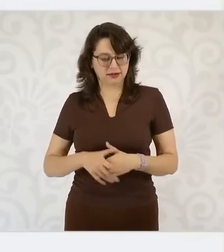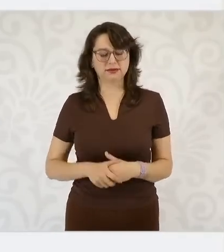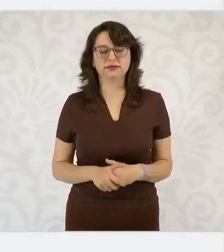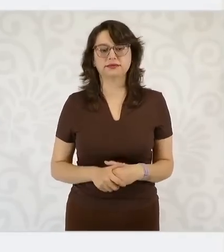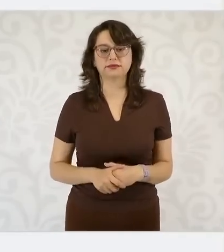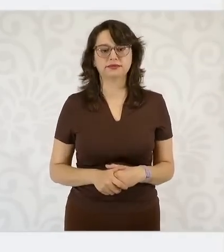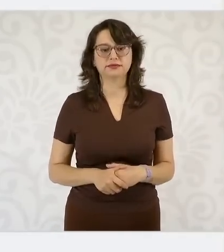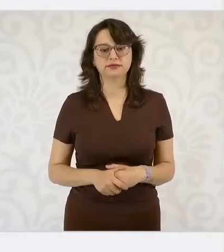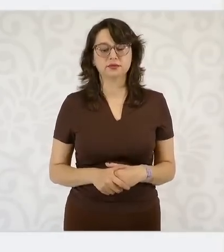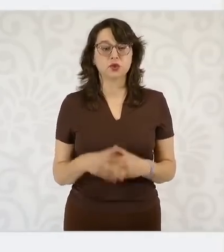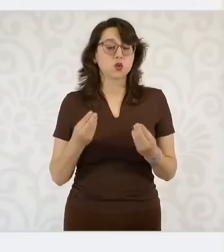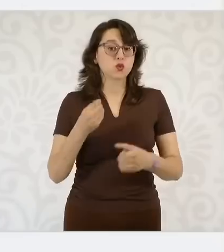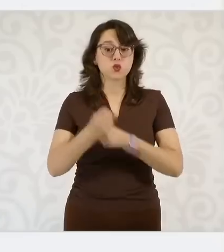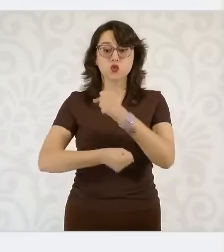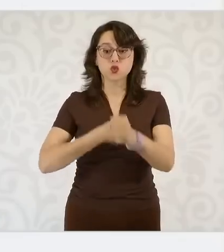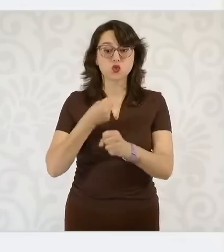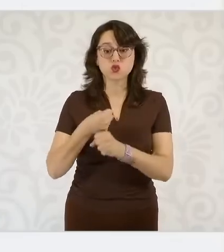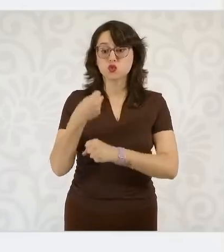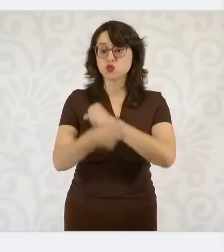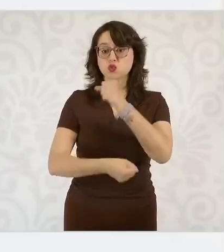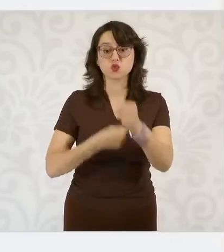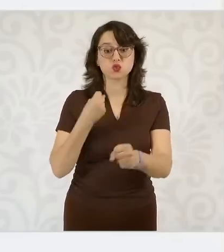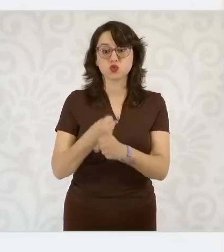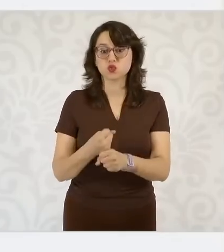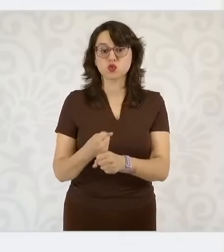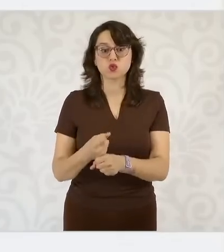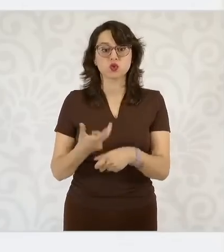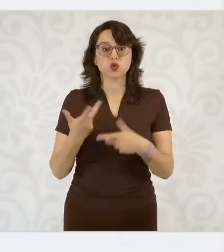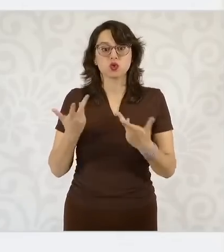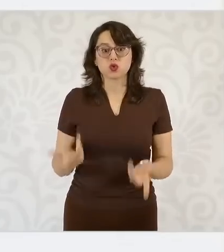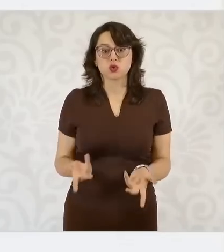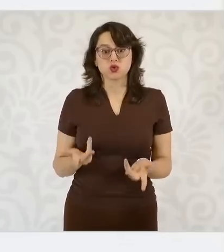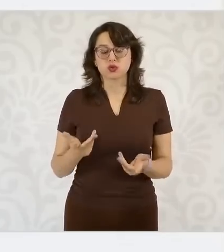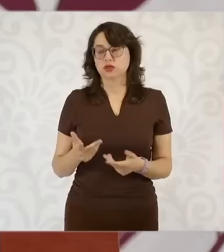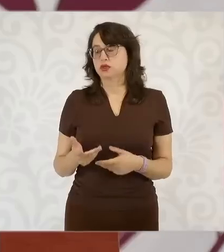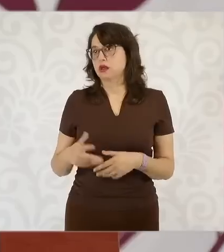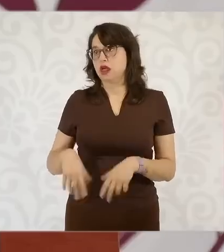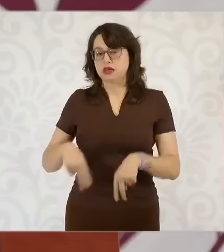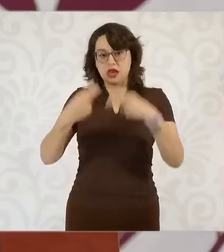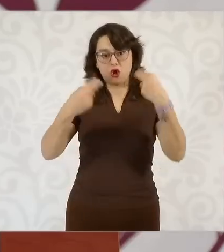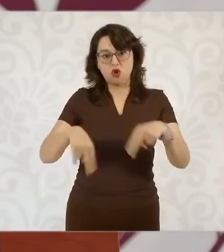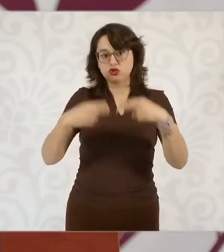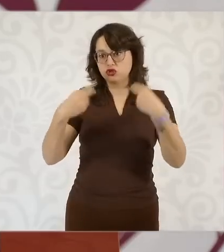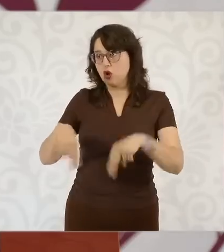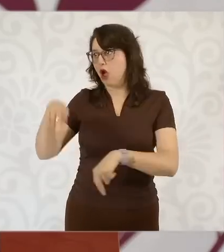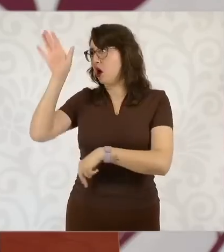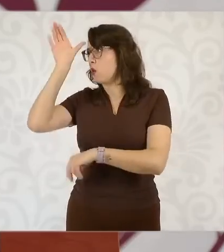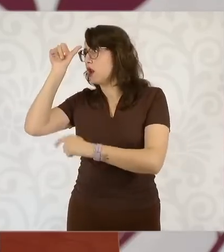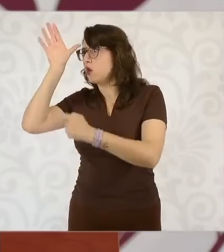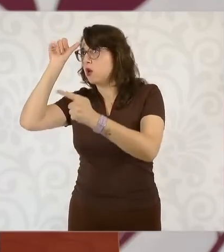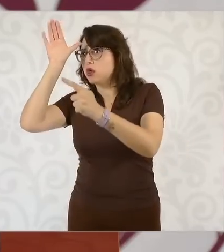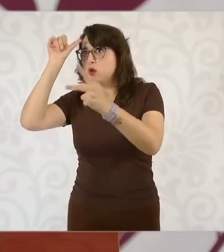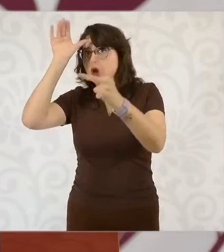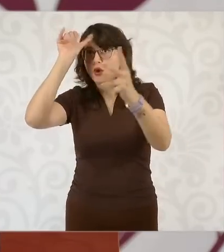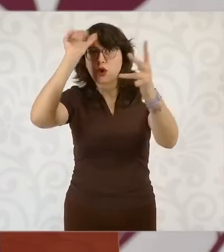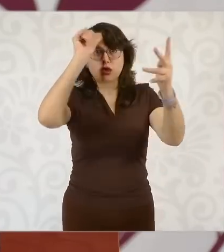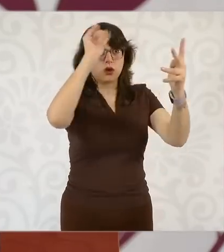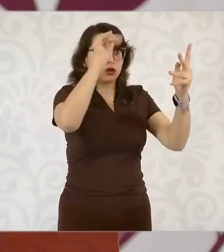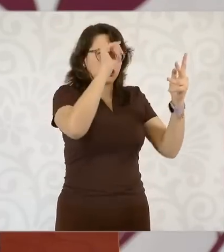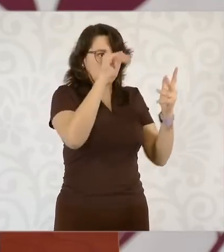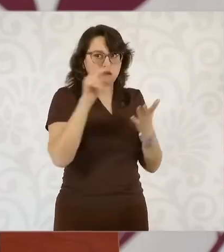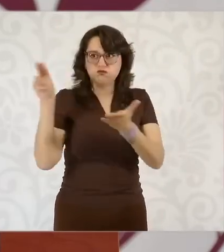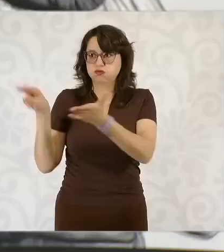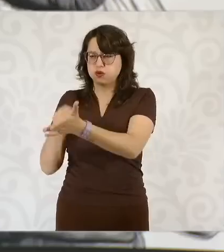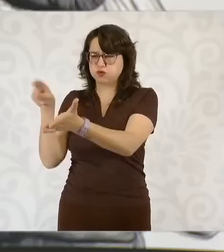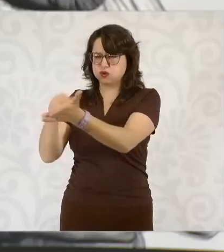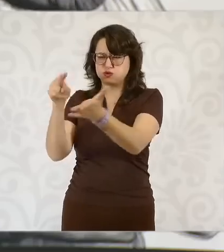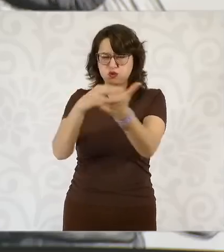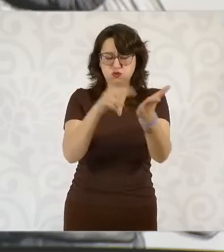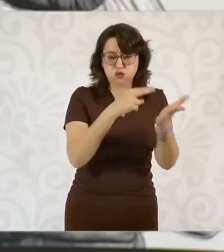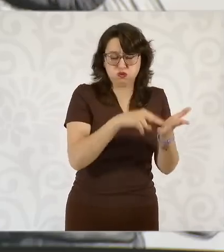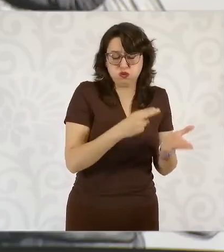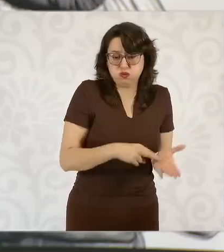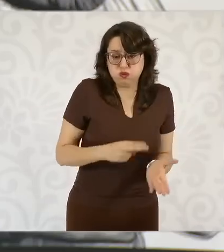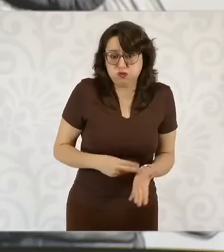años se hizo México es el país que más tratados comerciales tiene del mundo y bueno puede tener